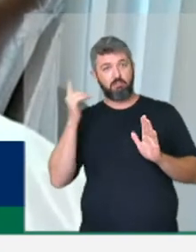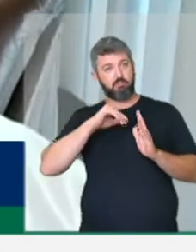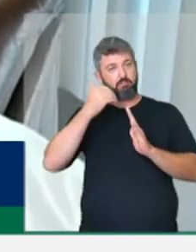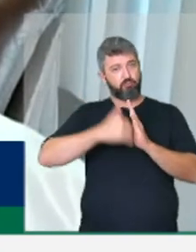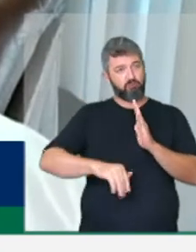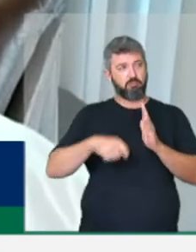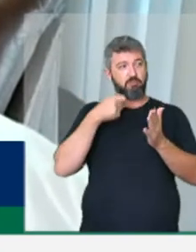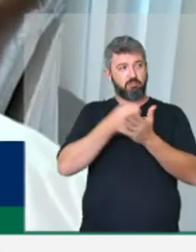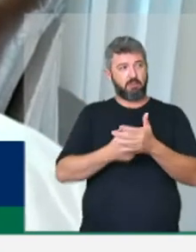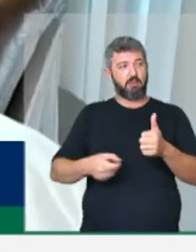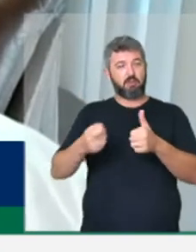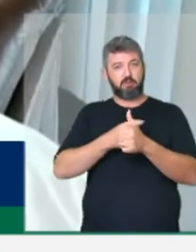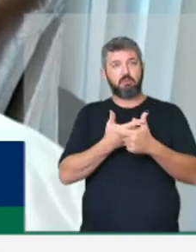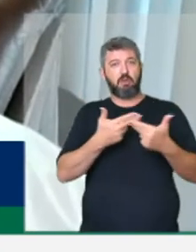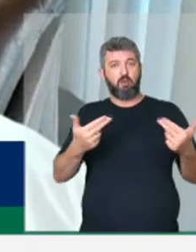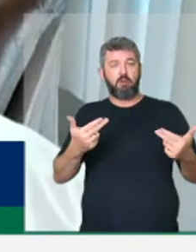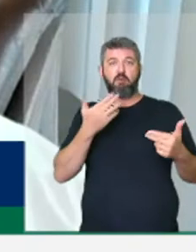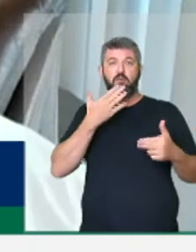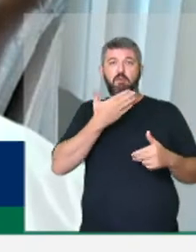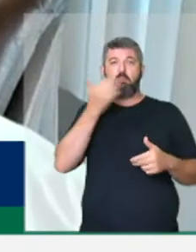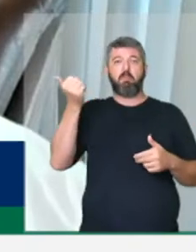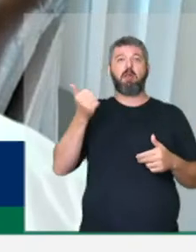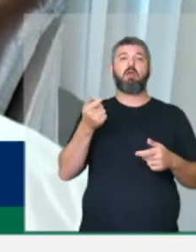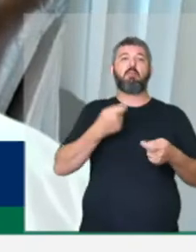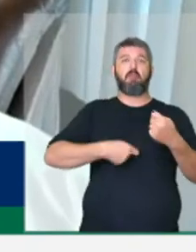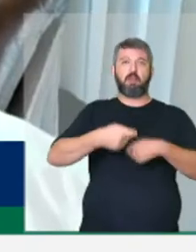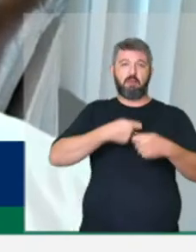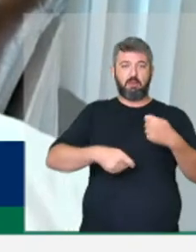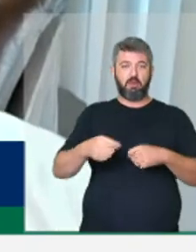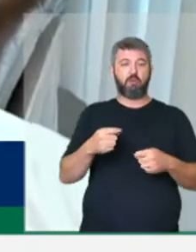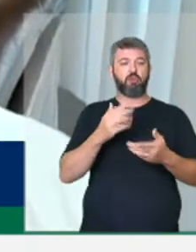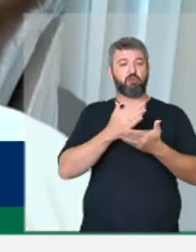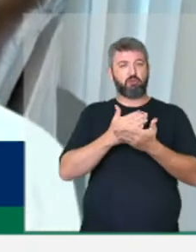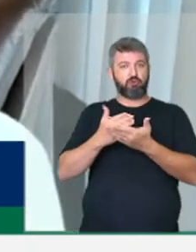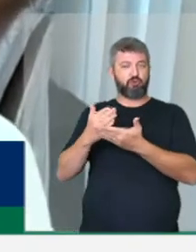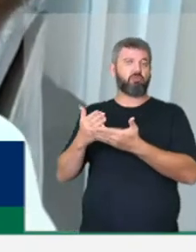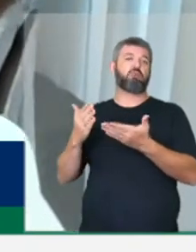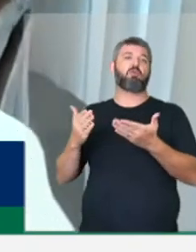PANDEMIA QUE ESTAMOS VIVENDO. ME SURPREENDE QUEM VEM CONTRA SÃO PARLAMENTARES DE ESQUERDA. MAS ESSES MESMOS